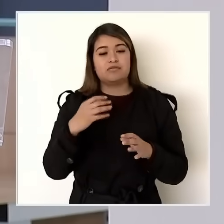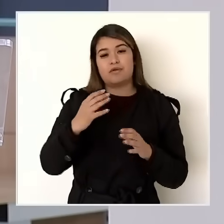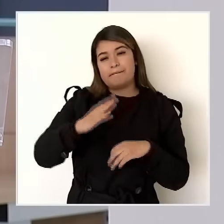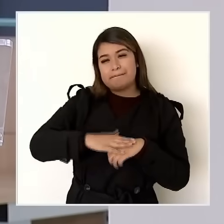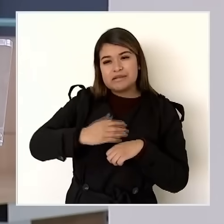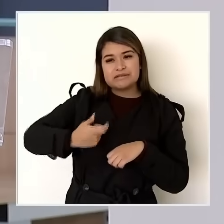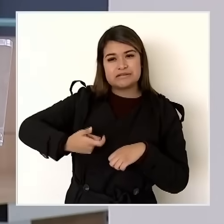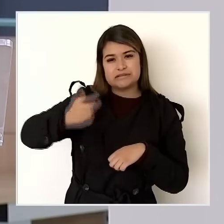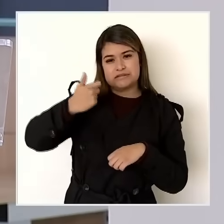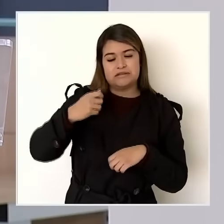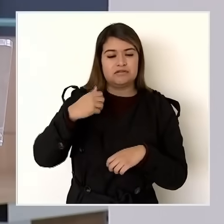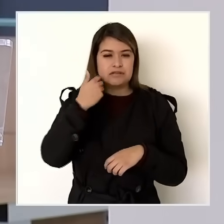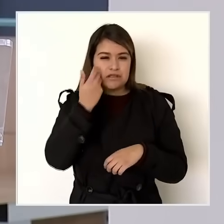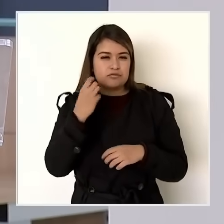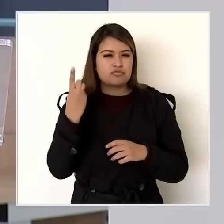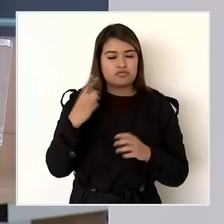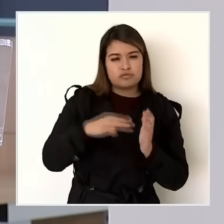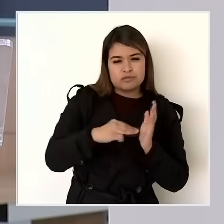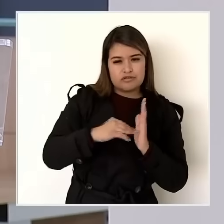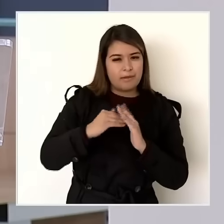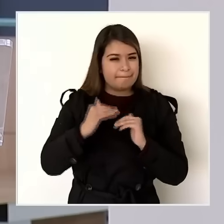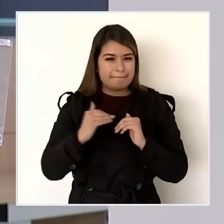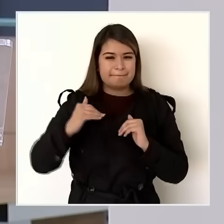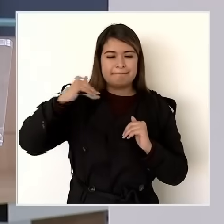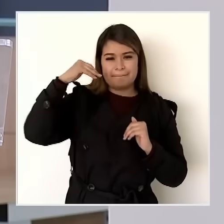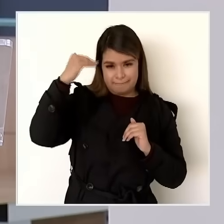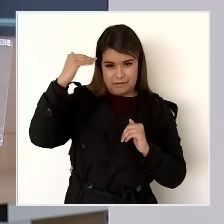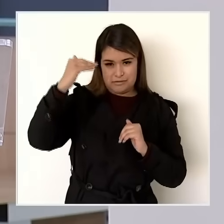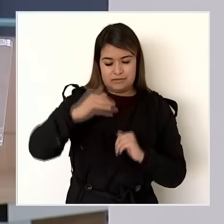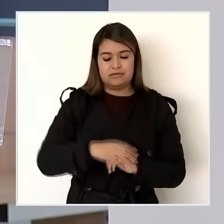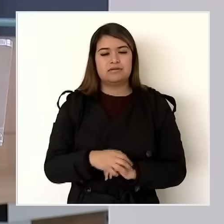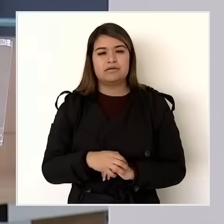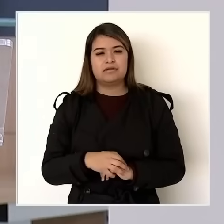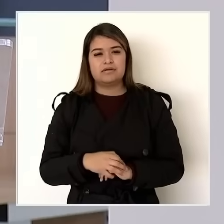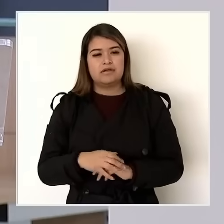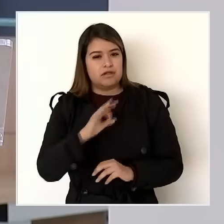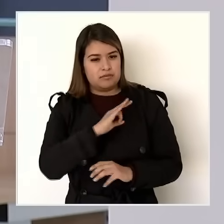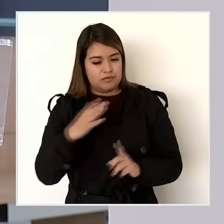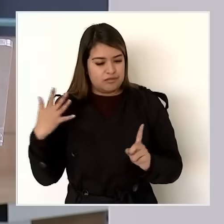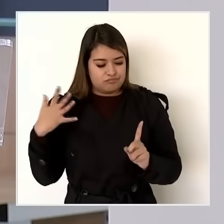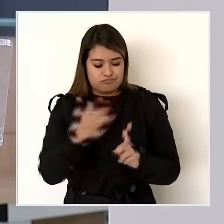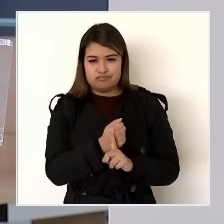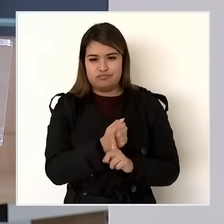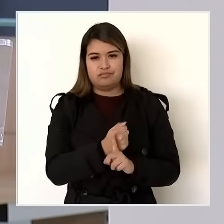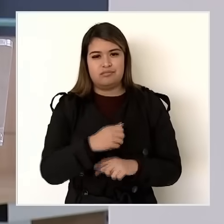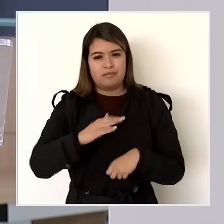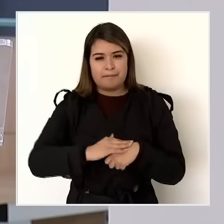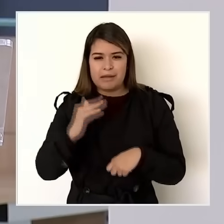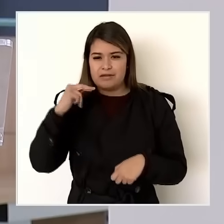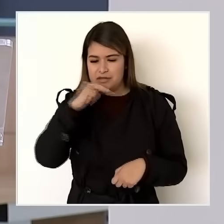en los ingresos a las aduanas y además lograr pues mayor eficiencia en todos los procesos.